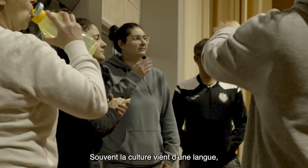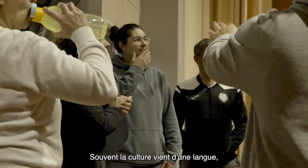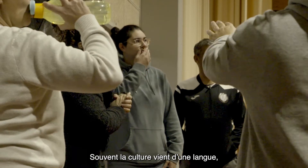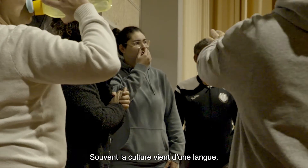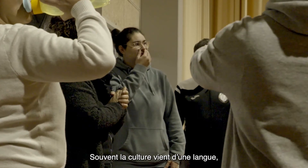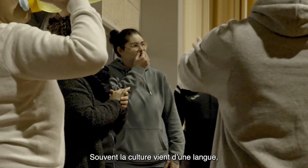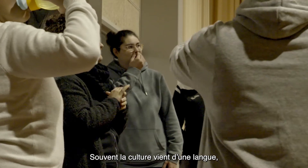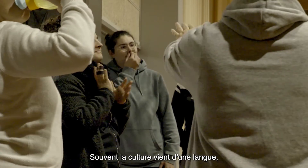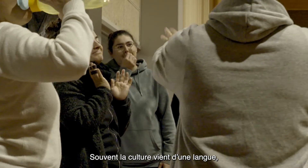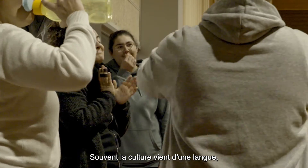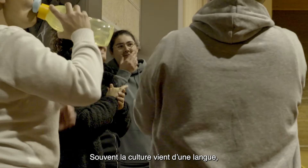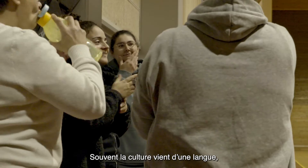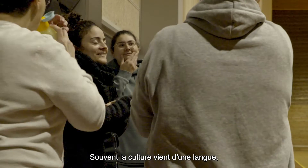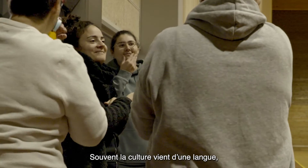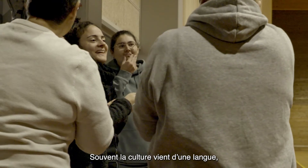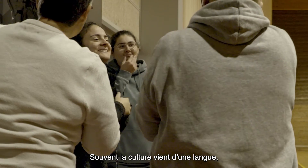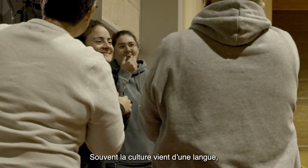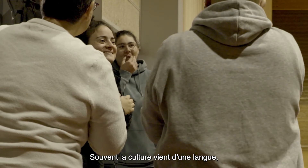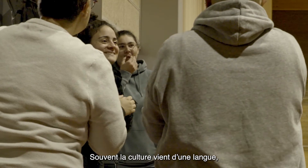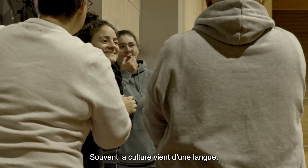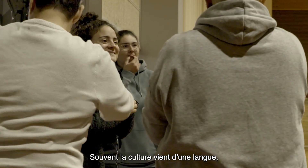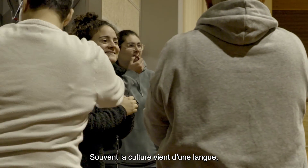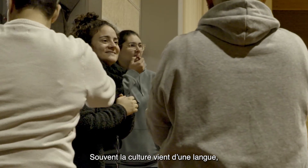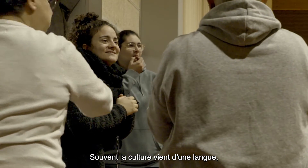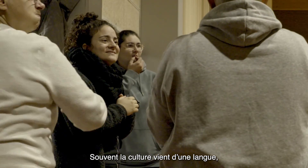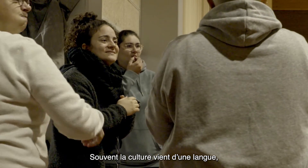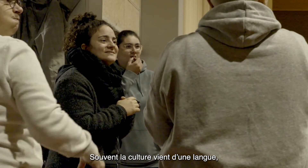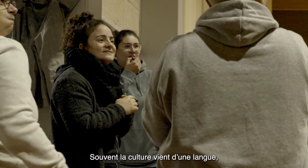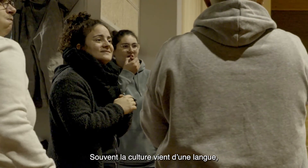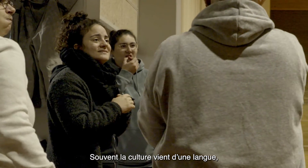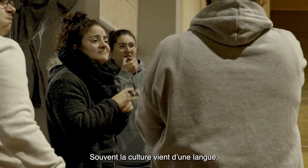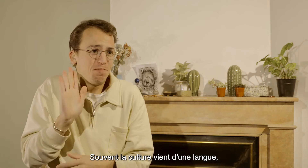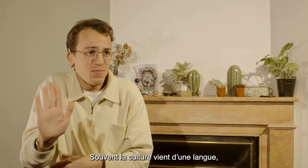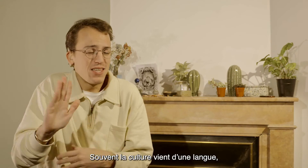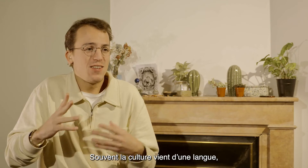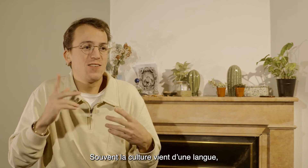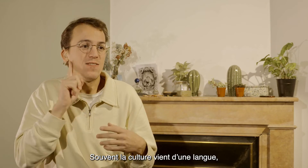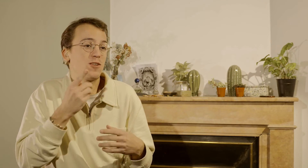Souvent la culture vient d’une langue,